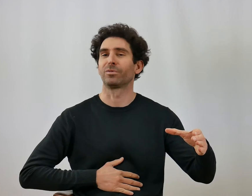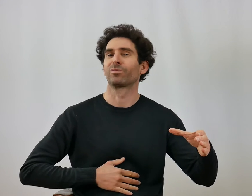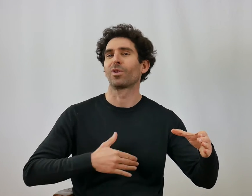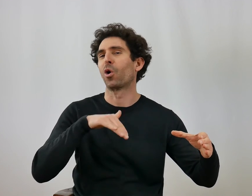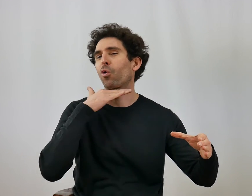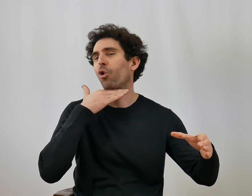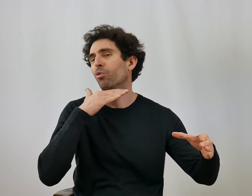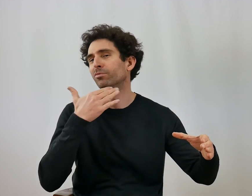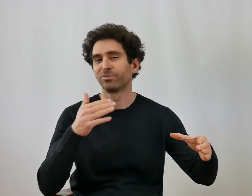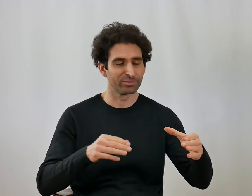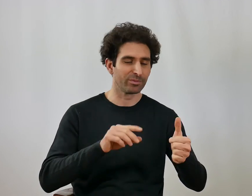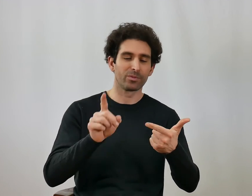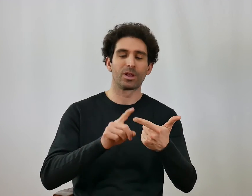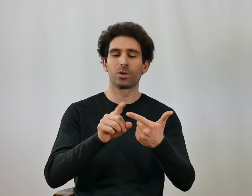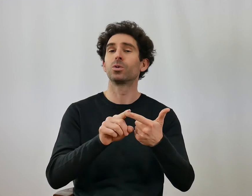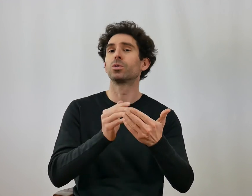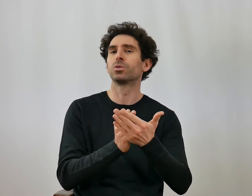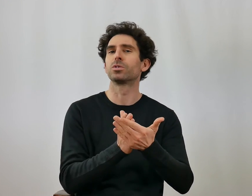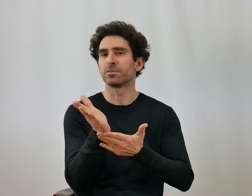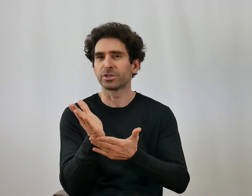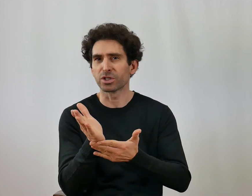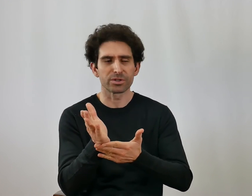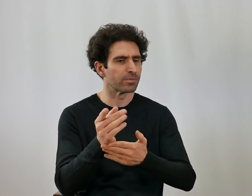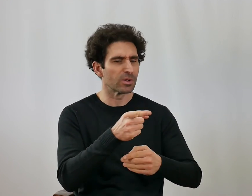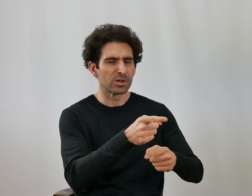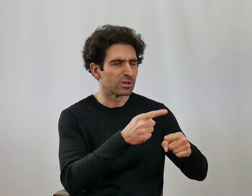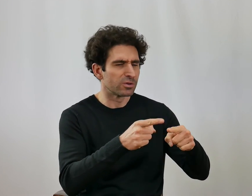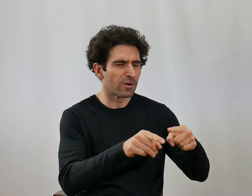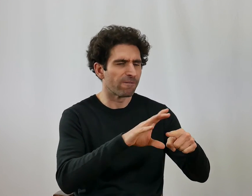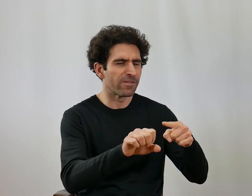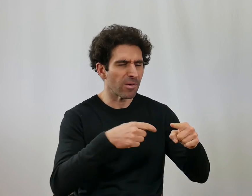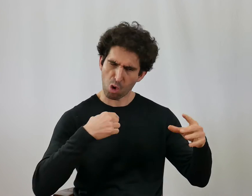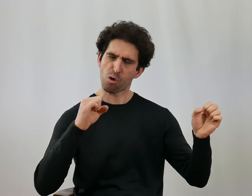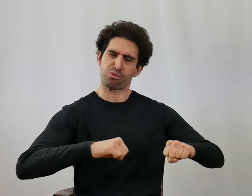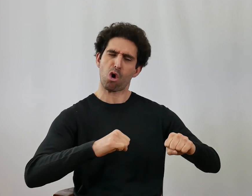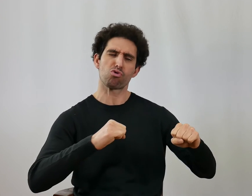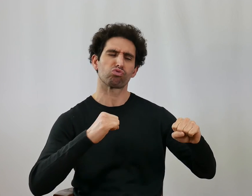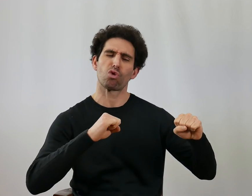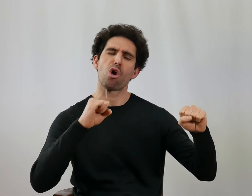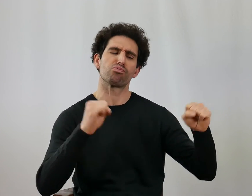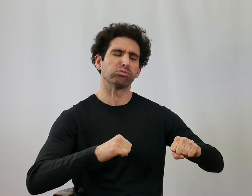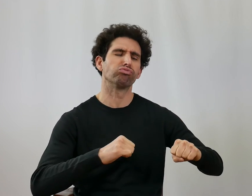C'est de la gourmandise. 2) Face à tâche à faire, je m'en capable.